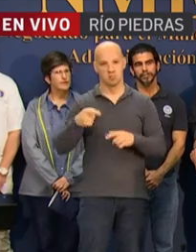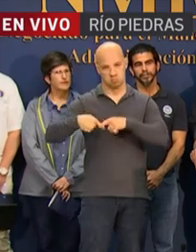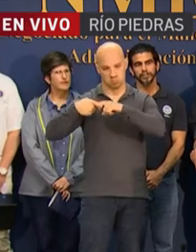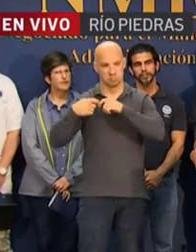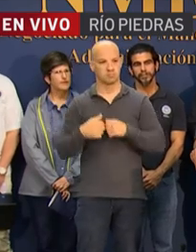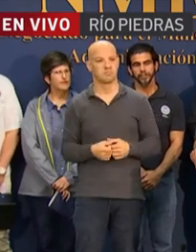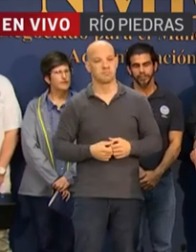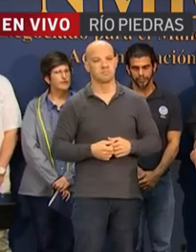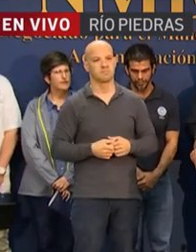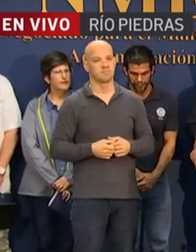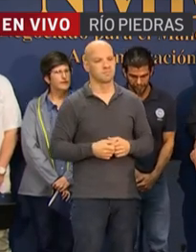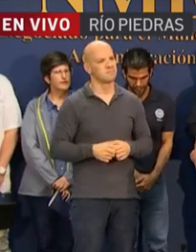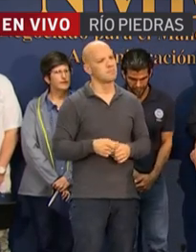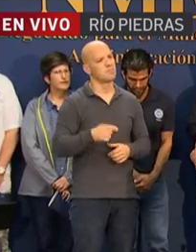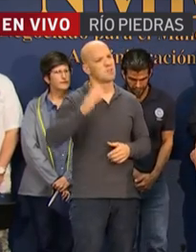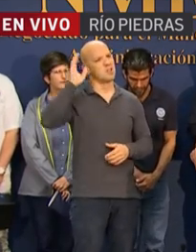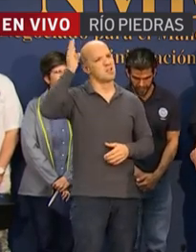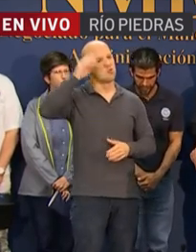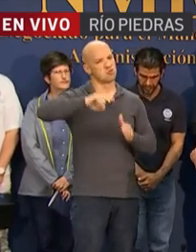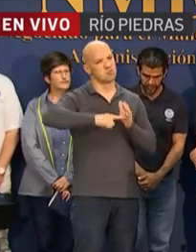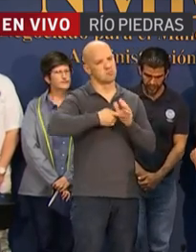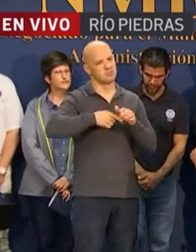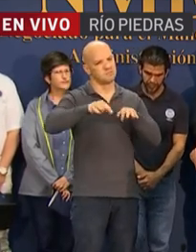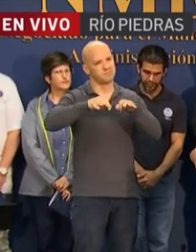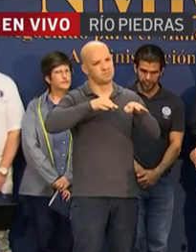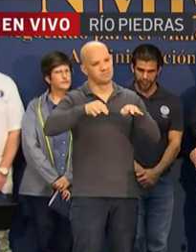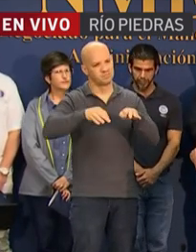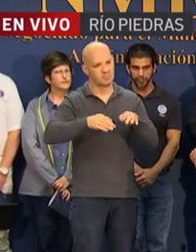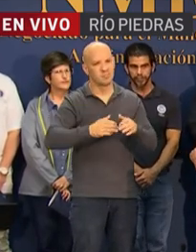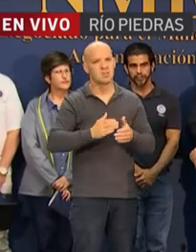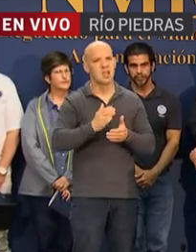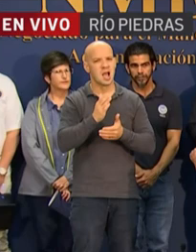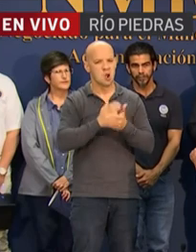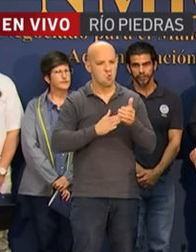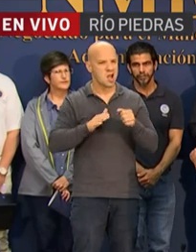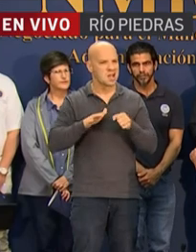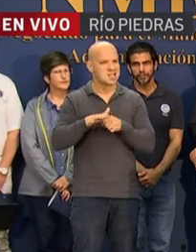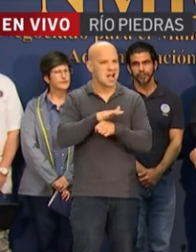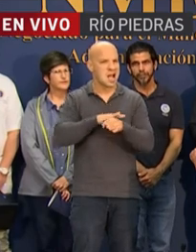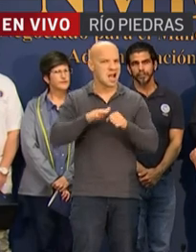ENTONCES DECIDIREMOS QUE